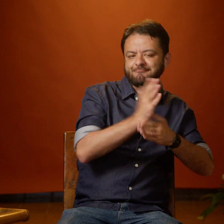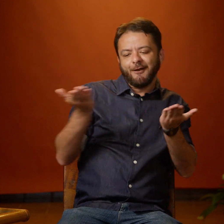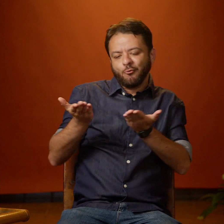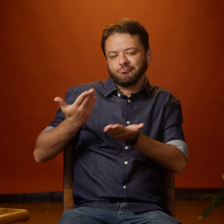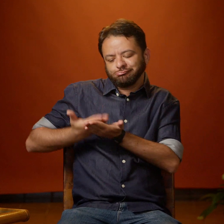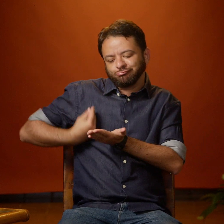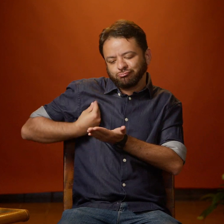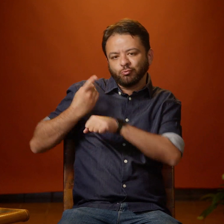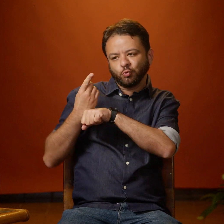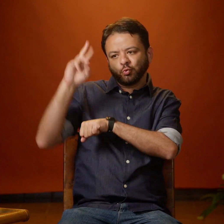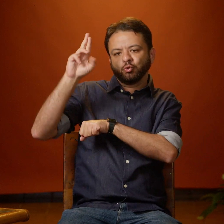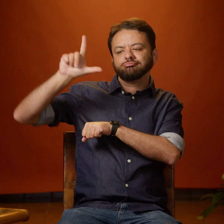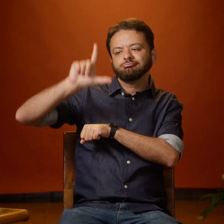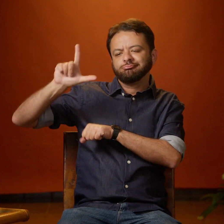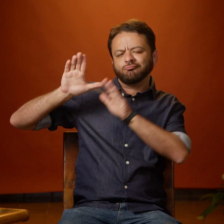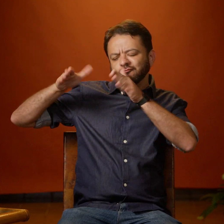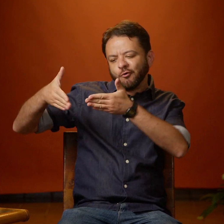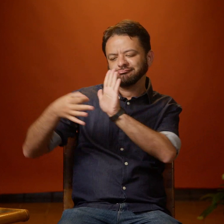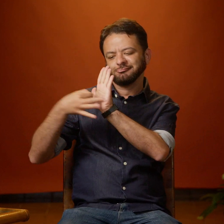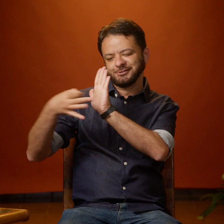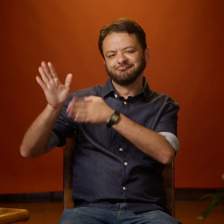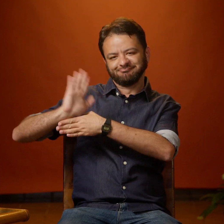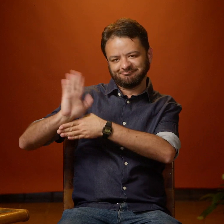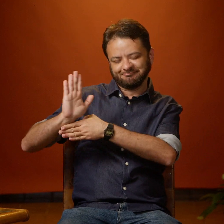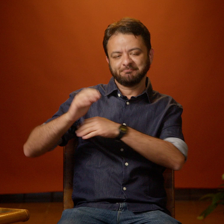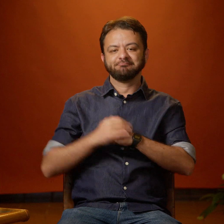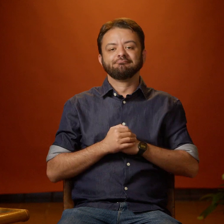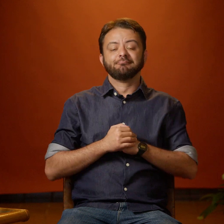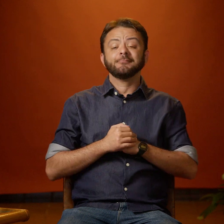áreas de filmes e tradução, e o meu foco é em tradução de vídeos.